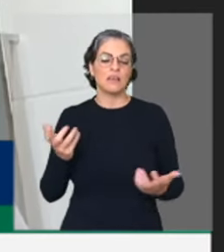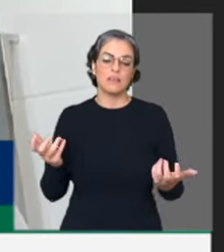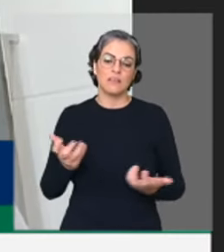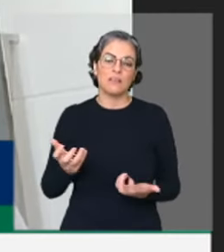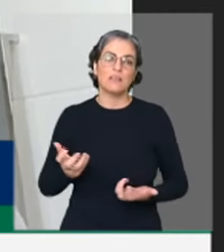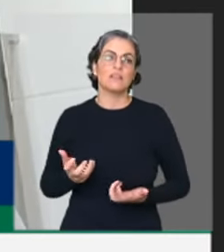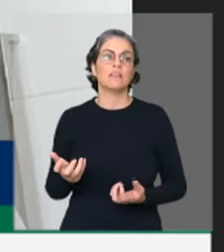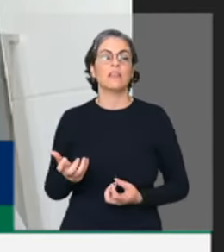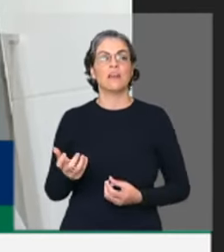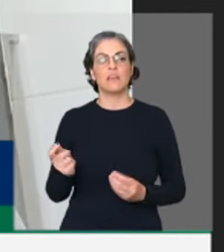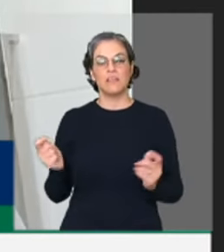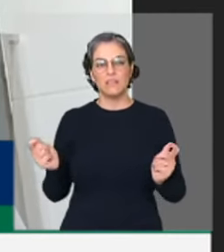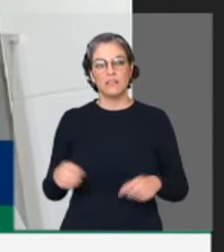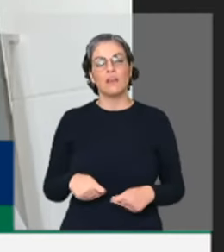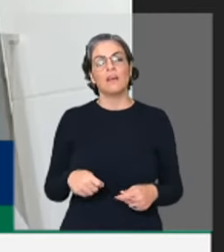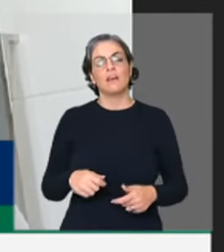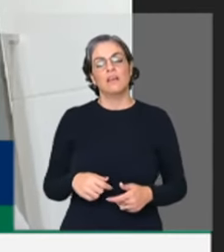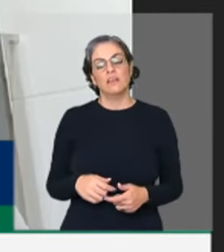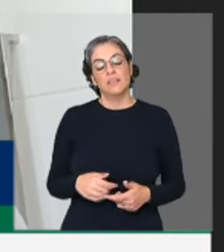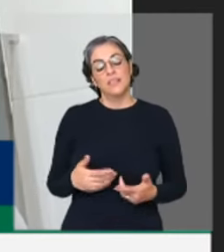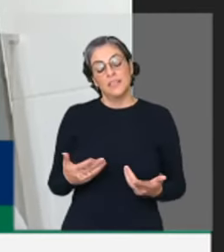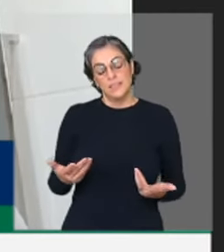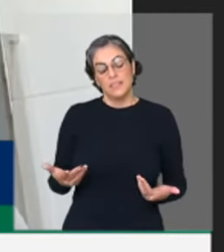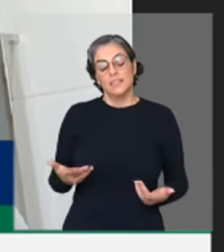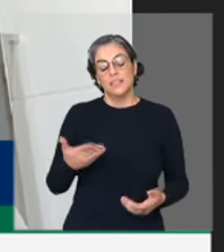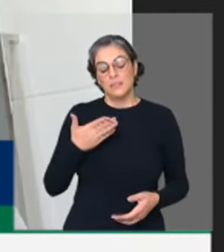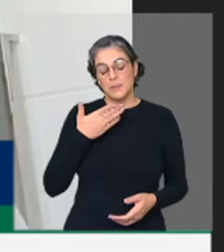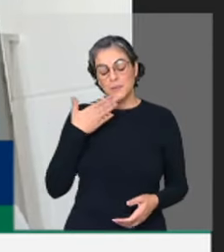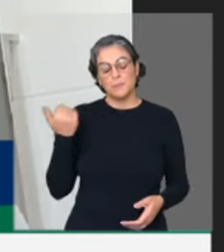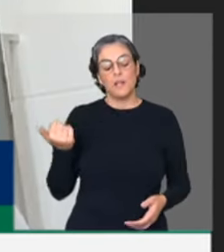DEFESA DA LIBERDADE.... DA DEMOCRACIA.... DA VACINA.... PARA TODOS, DA PRESERVAÇÃ